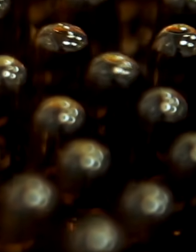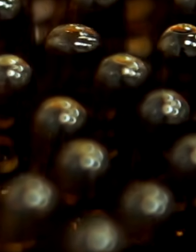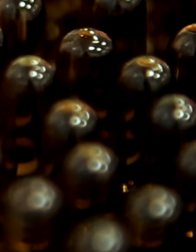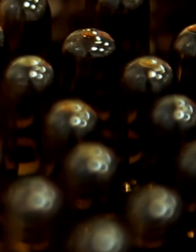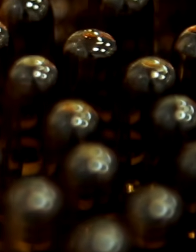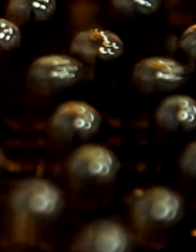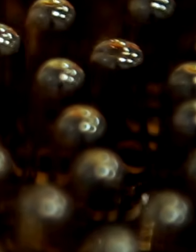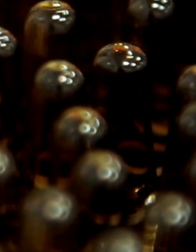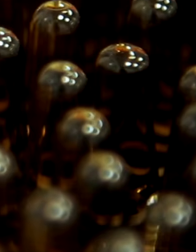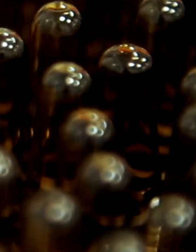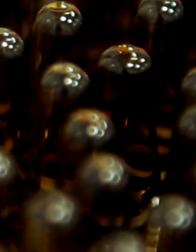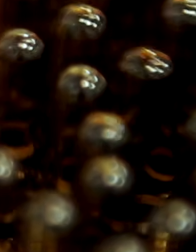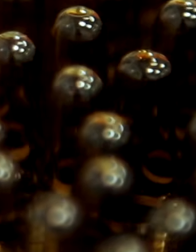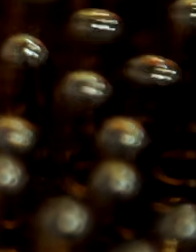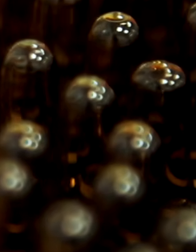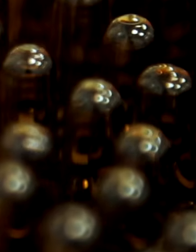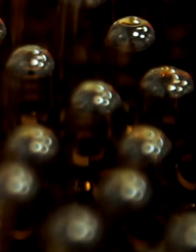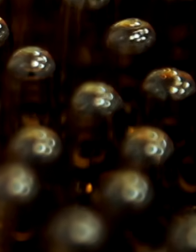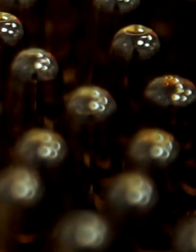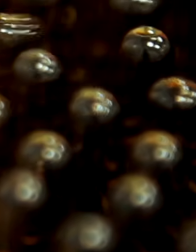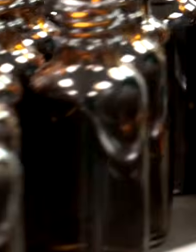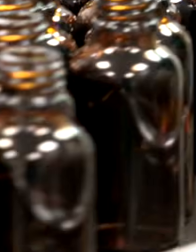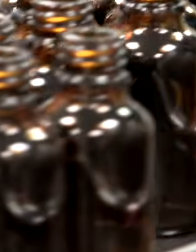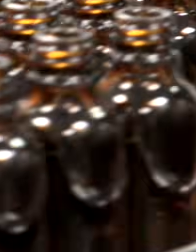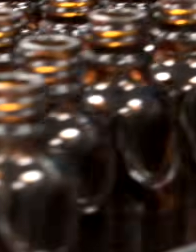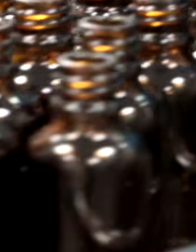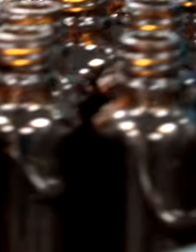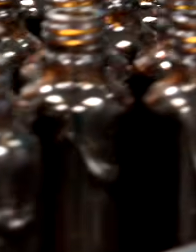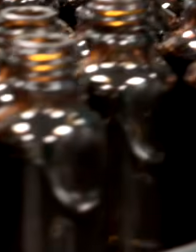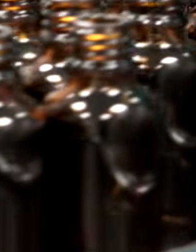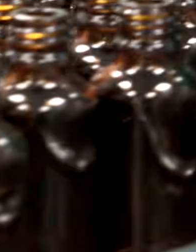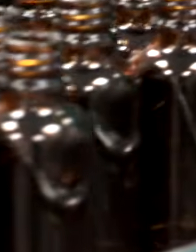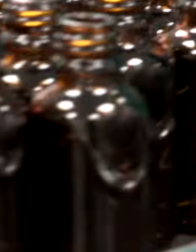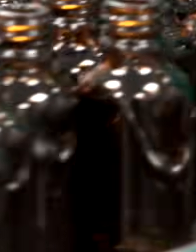nuestras propias medicinas en suelo mexicano, garantizando la salud de nuestras familias